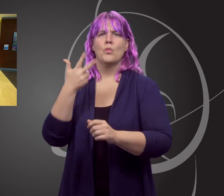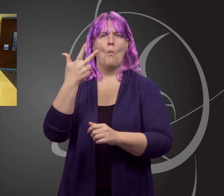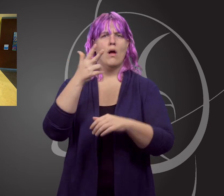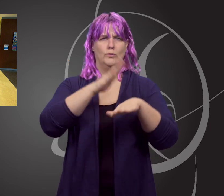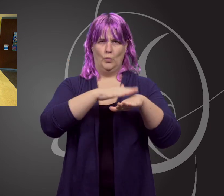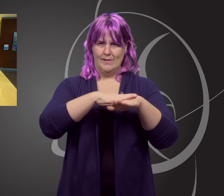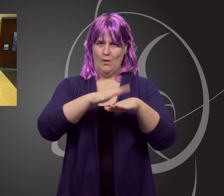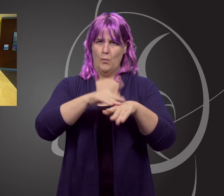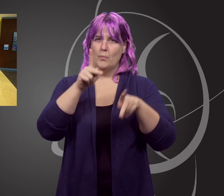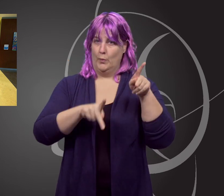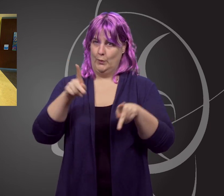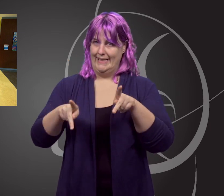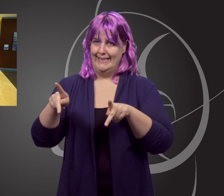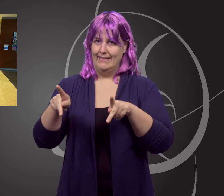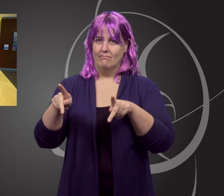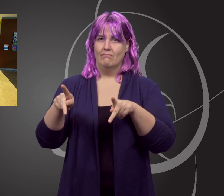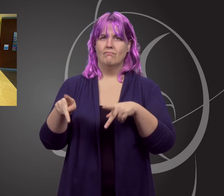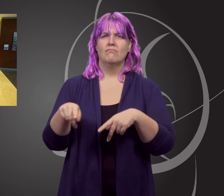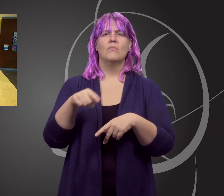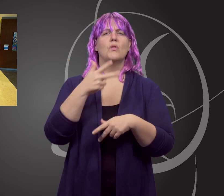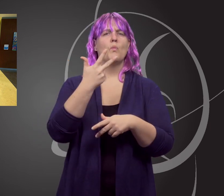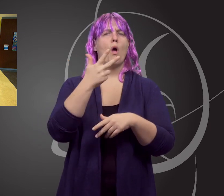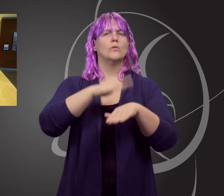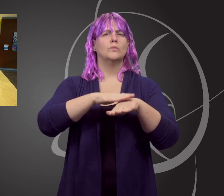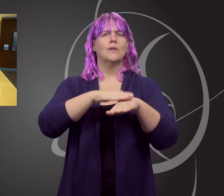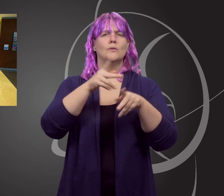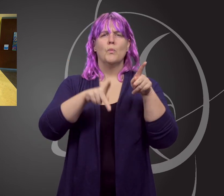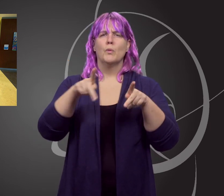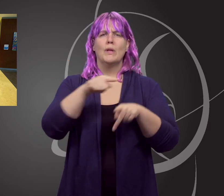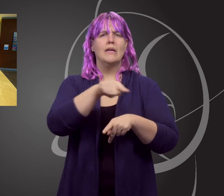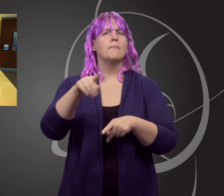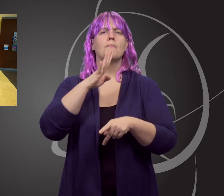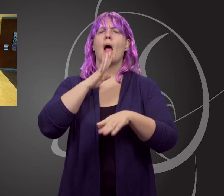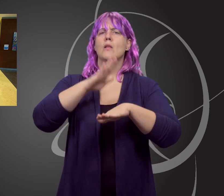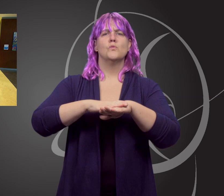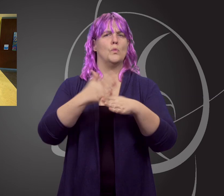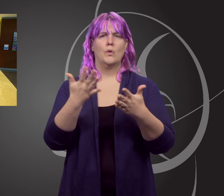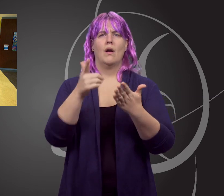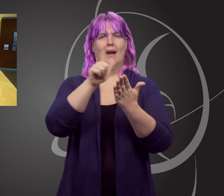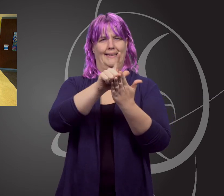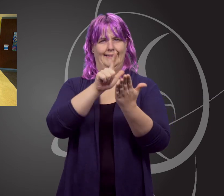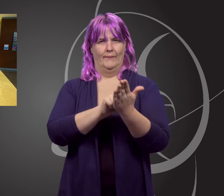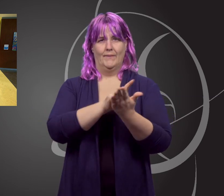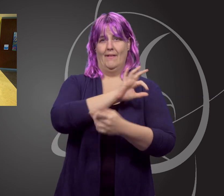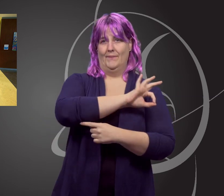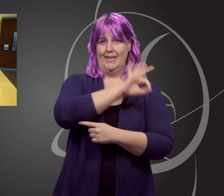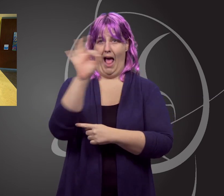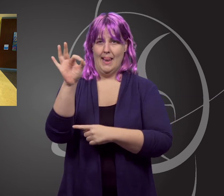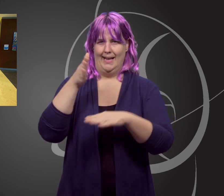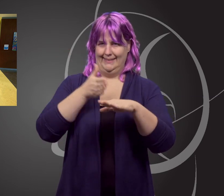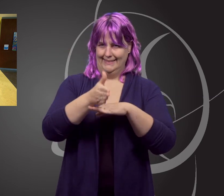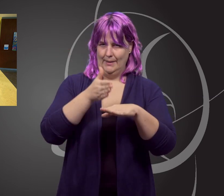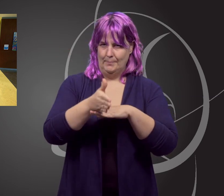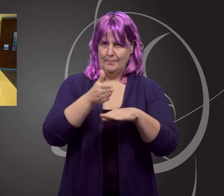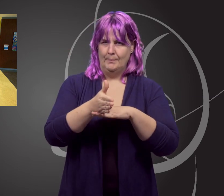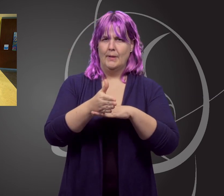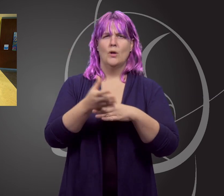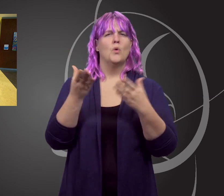a pris part à trois consultations publiques portant sur la législation fédérale sur l’accessibilité.